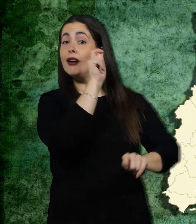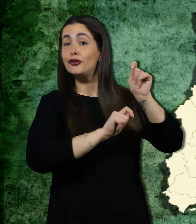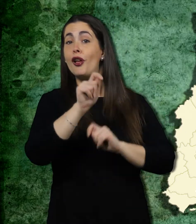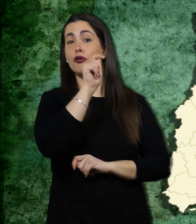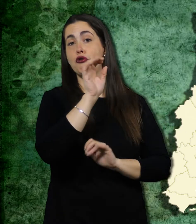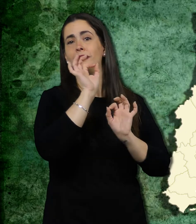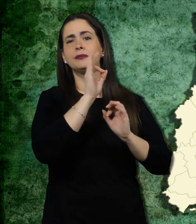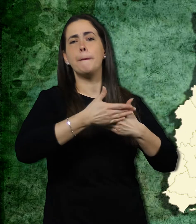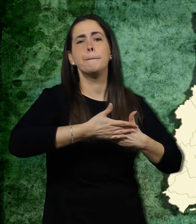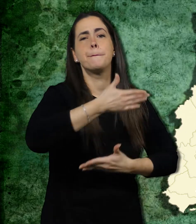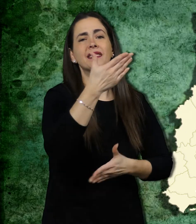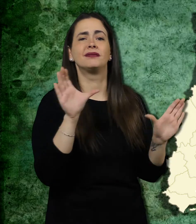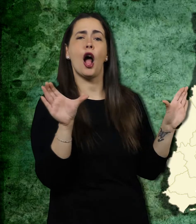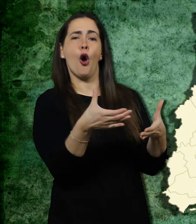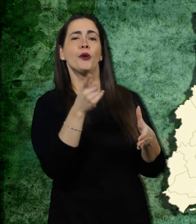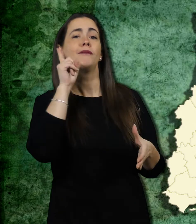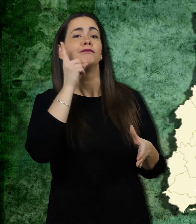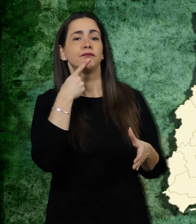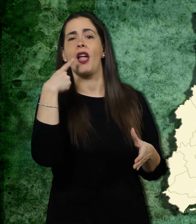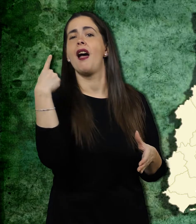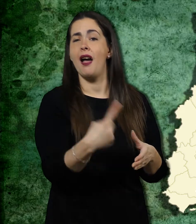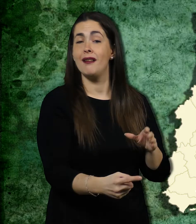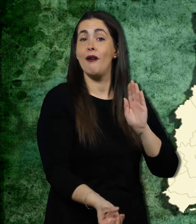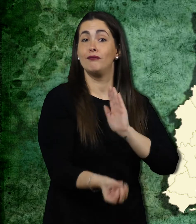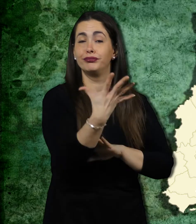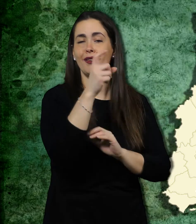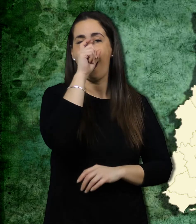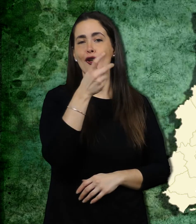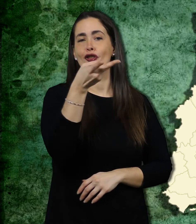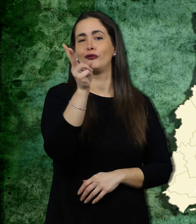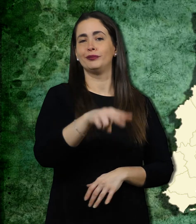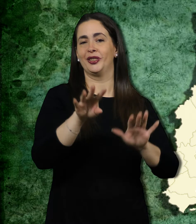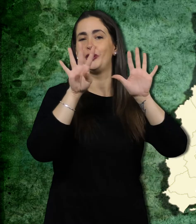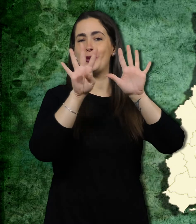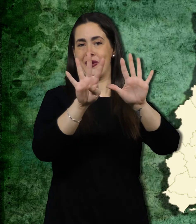Hi ha l’Associació de Premsa de la Comunitat Sorda, fundada l’any 2009.